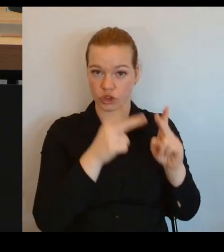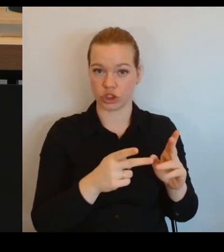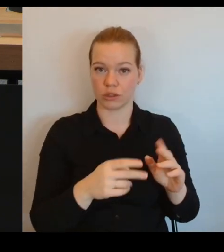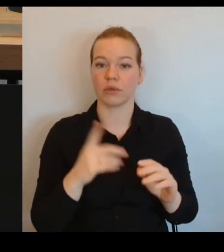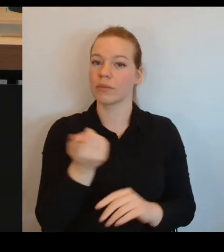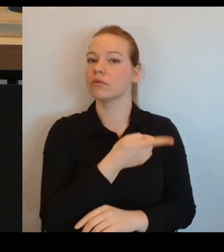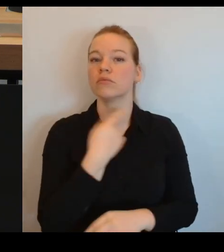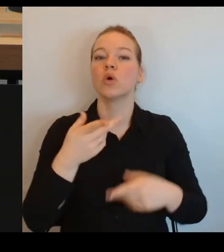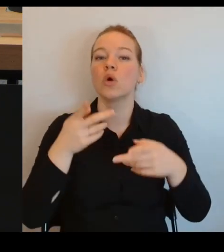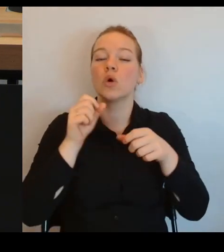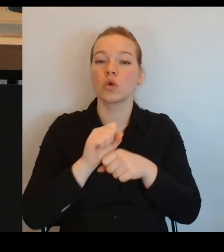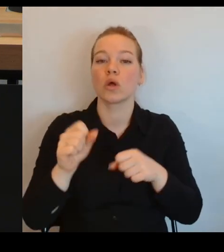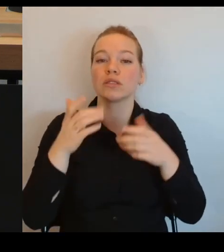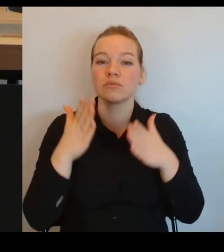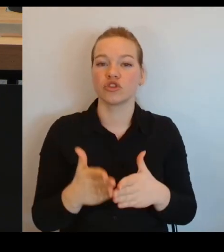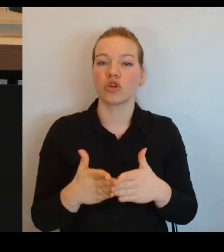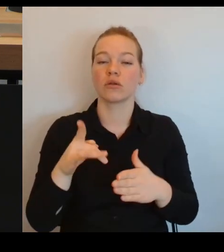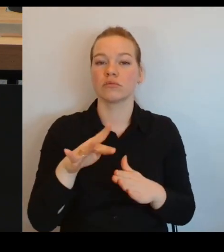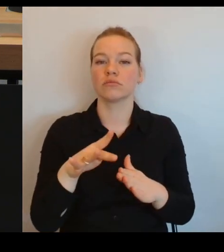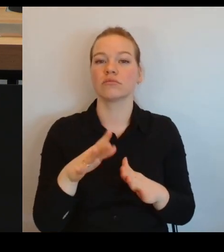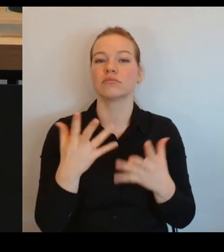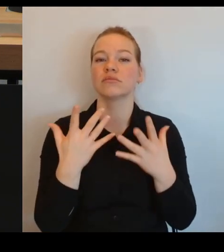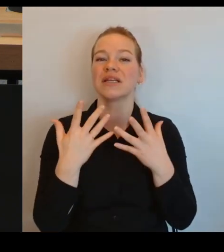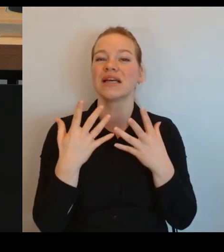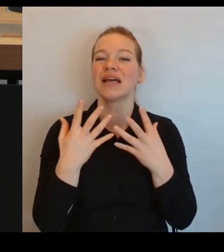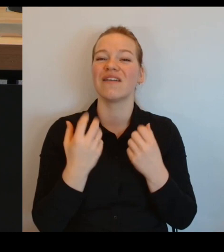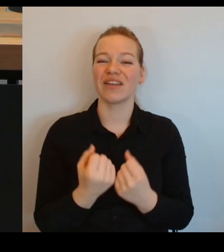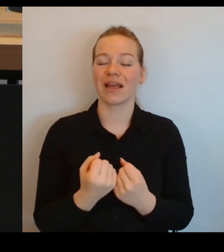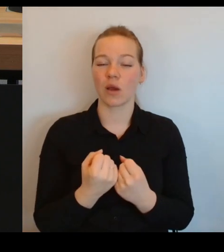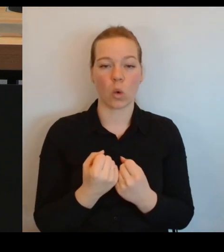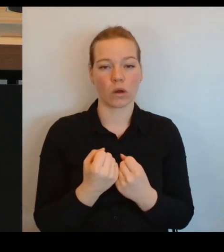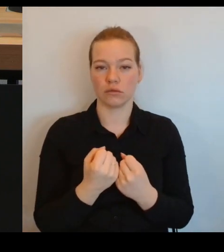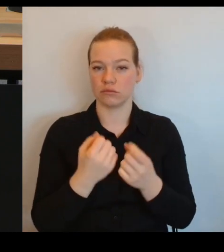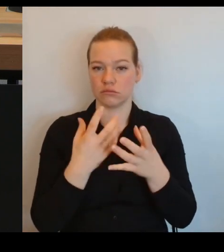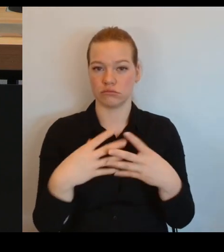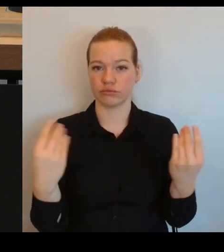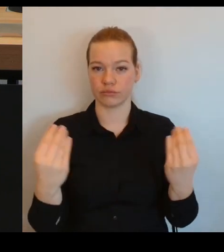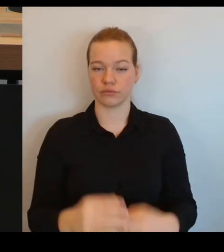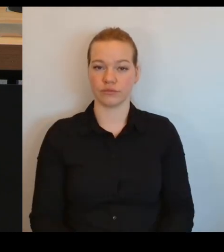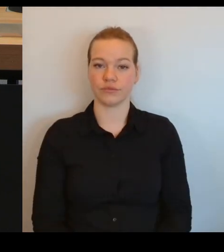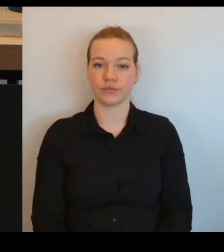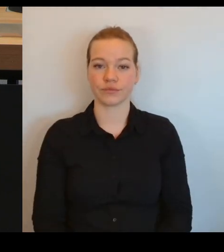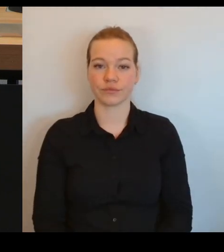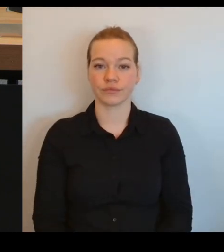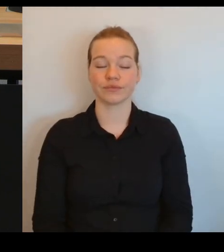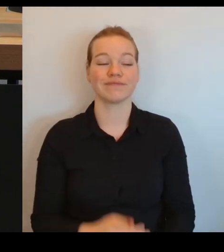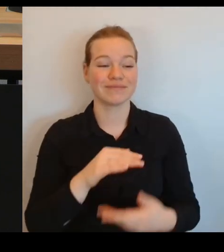Liebe Koalition, unter Ihren Finanzkonflikten leiden immer mehr Menschen ganz konkret. Das sind abhängige und suchtkranke